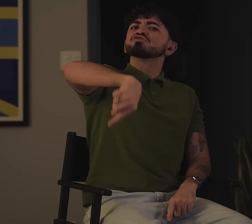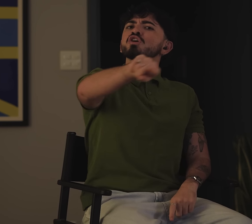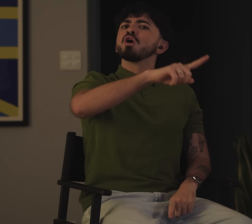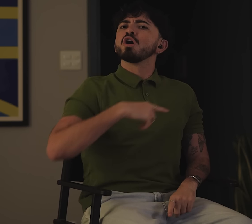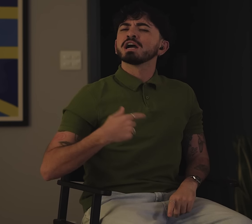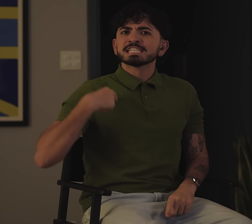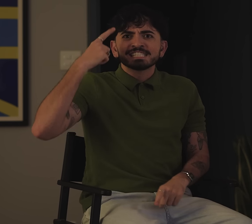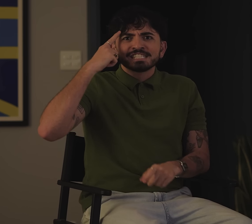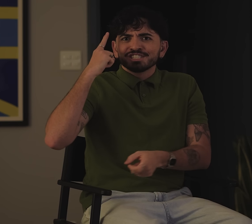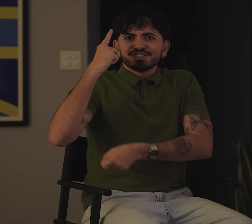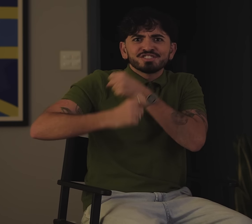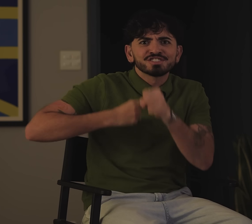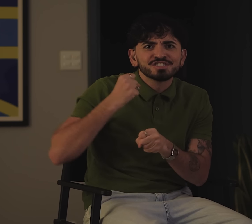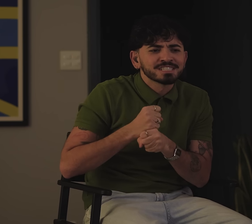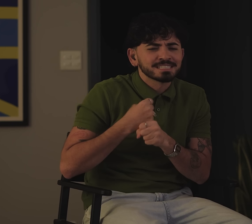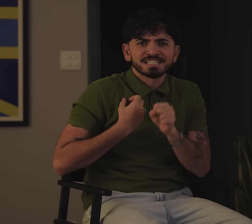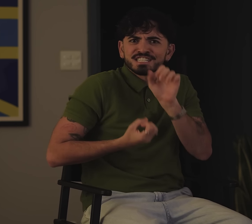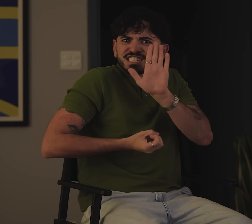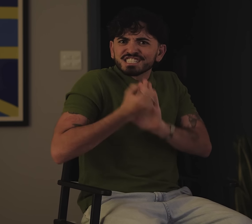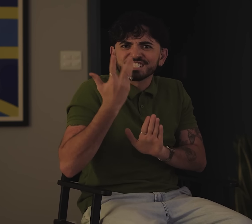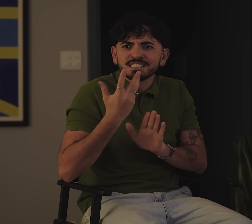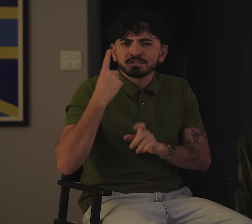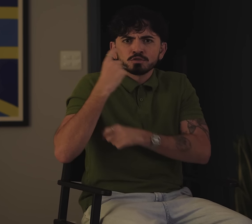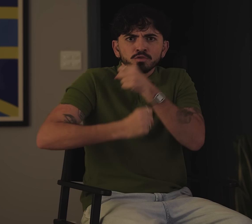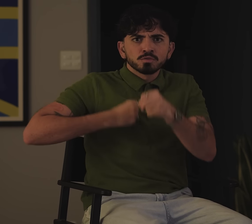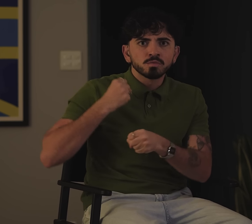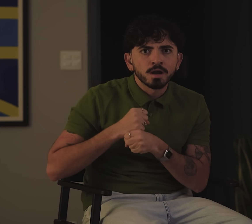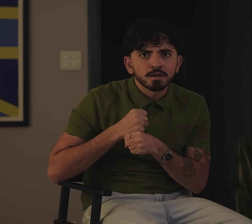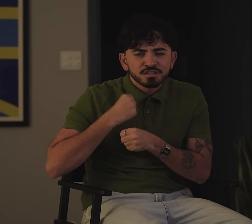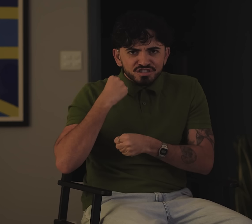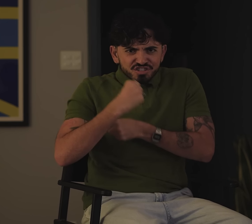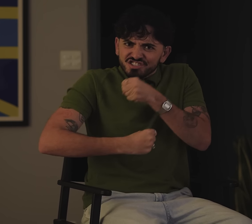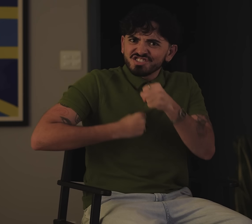E isso foi acontecendo todos os anos.